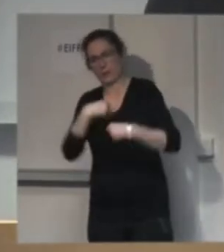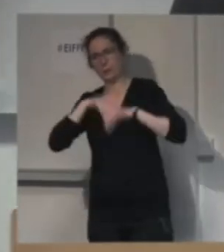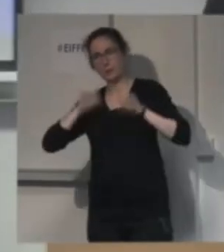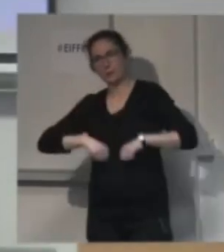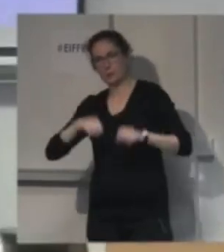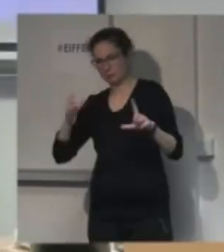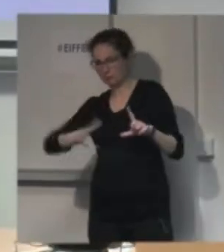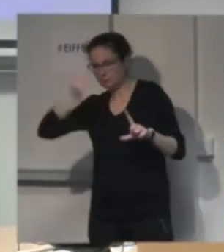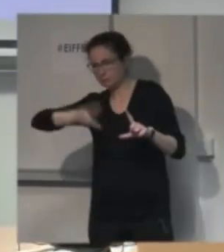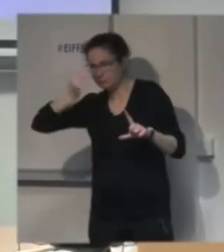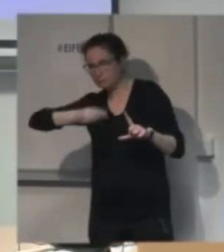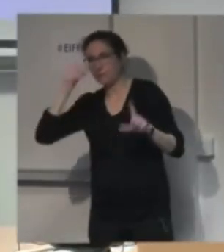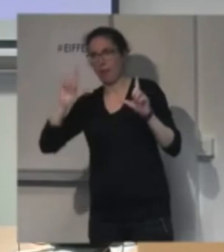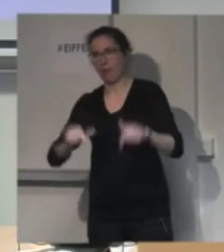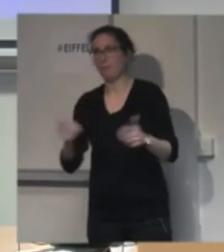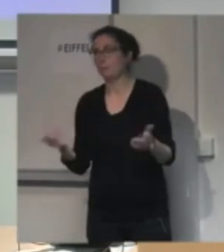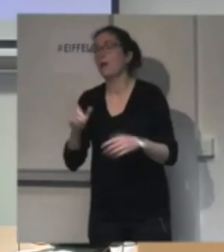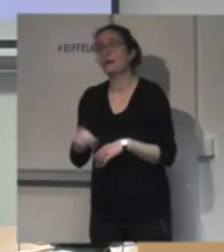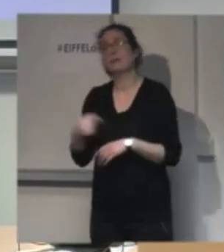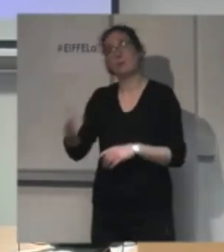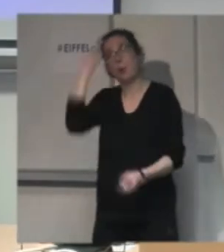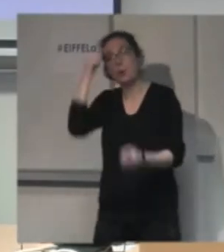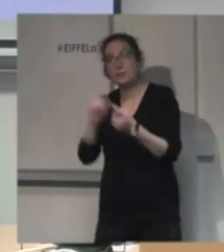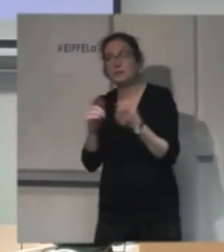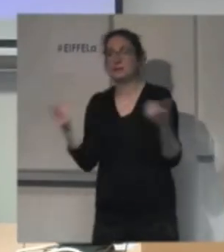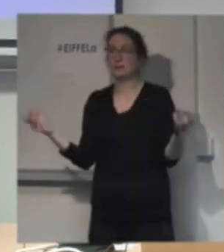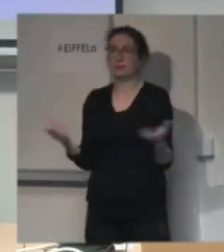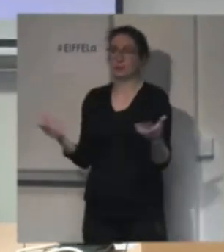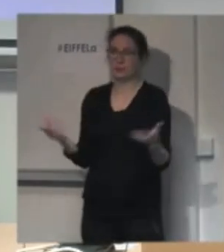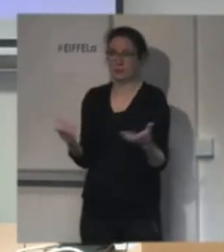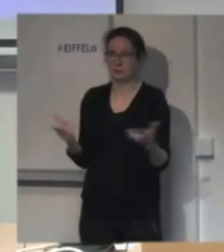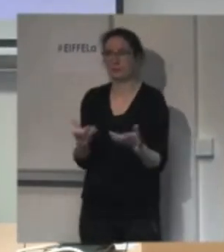Alors, les enjeux pour le coup, là, sont vraiment organisationnels.